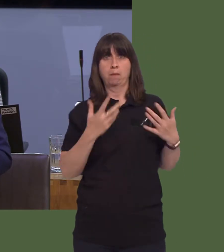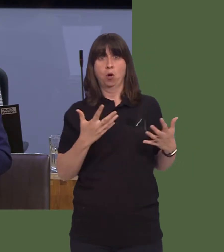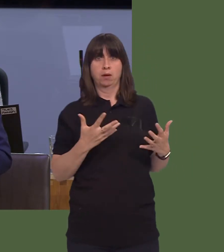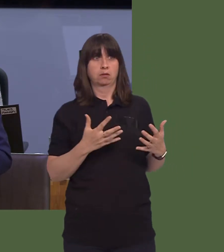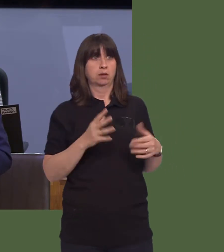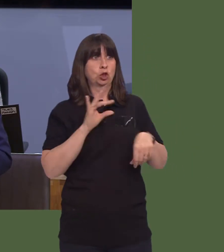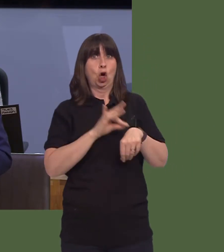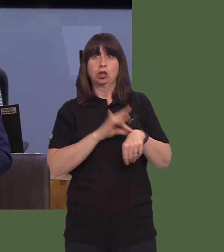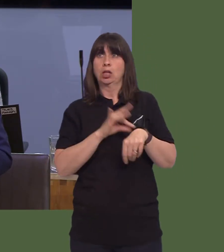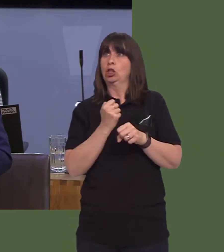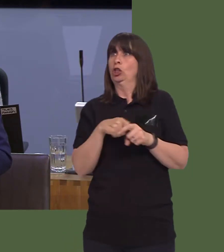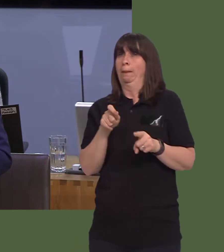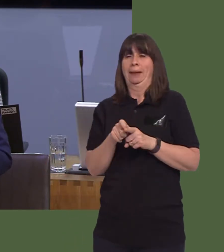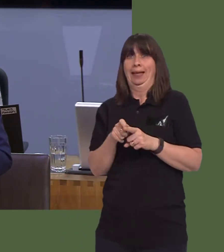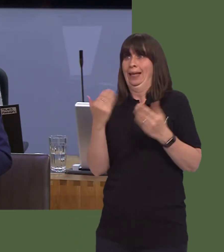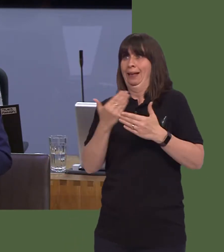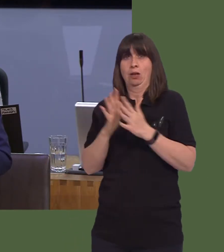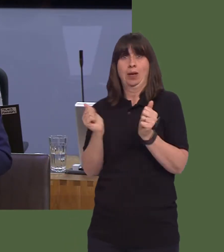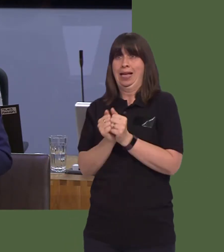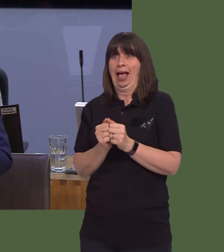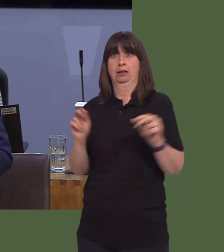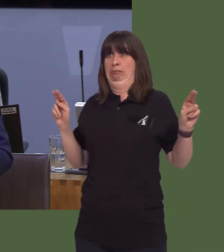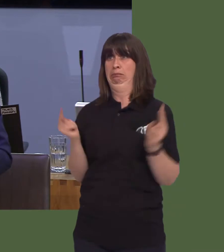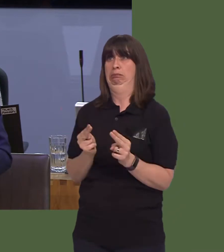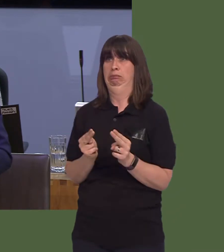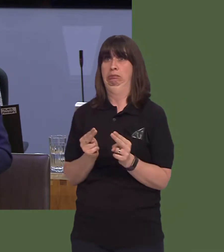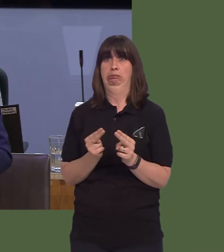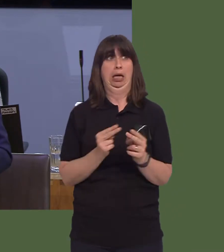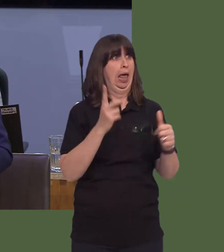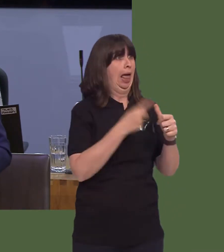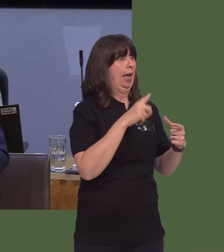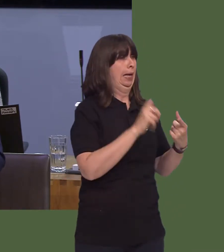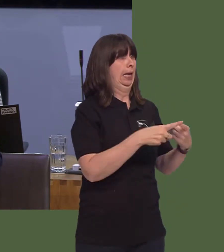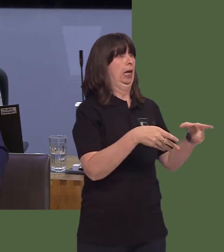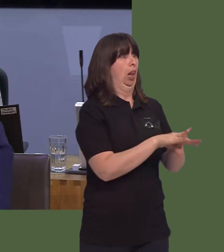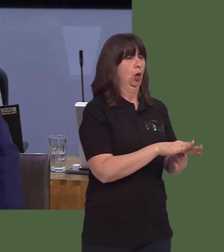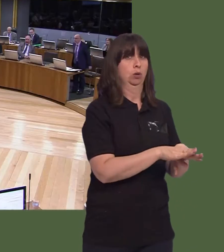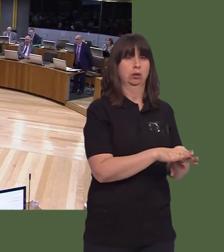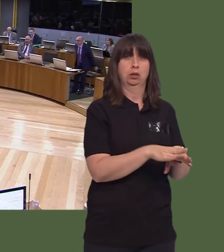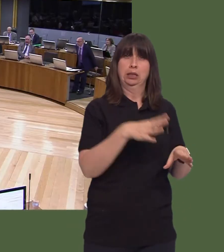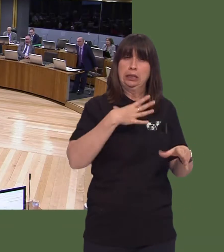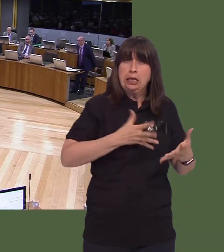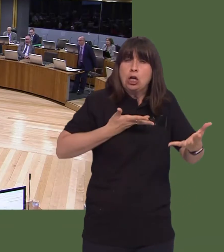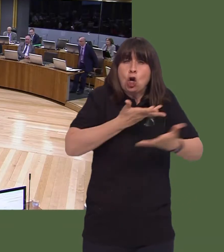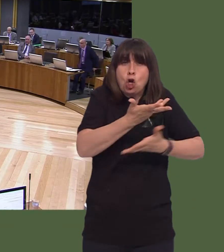Carwyn Jones AM: Wel, ni allaf i ddim mynegi barn, wrth gwrs, ynglyn ‚'r ymgynghoriad. Mae'n bwysig bod yr ymgynghoriad yn cymryd lle.